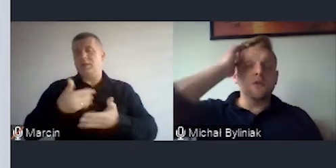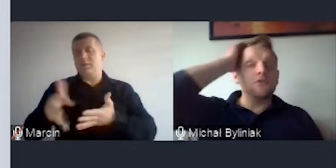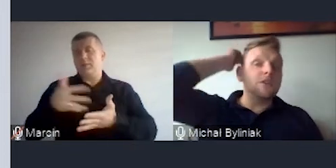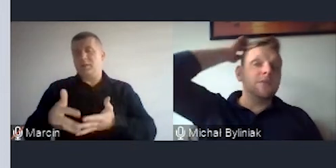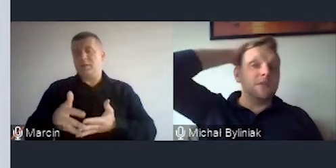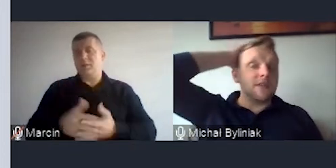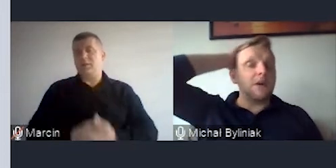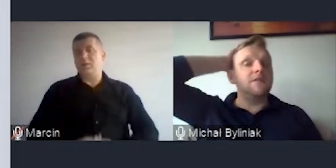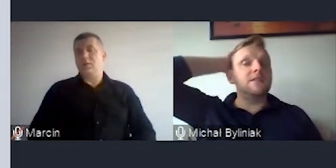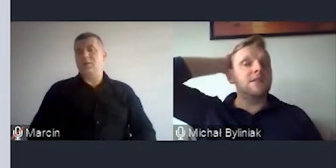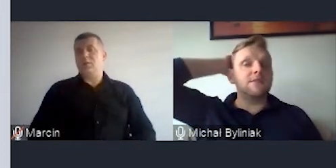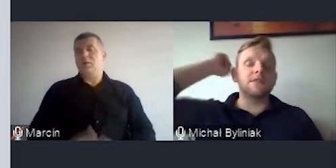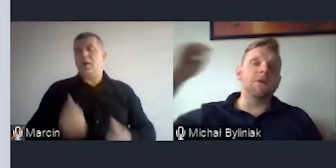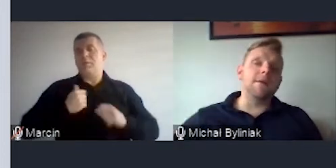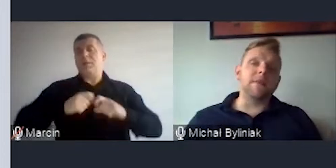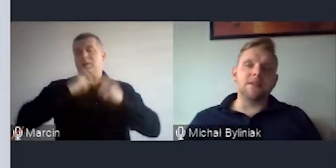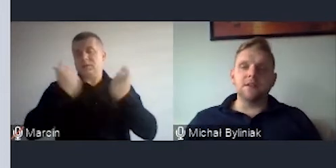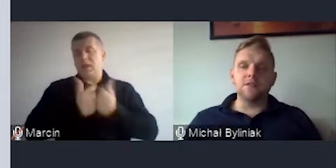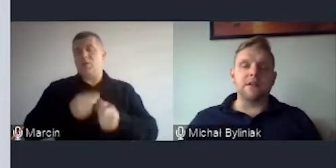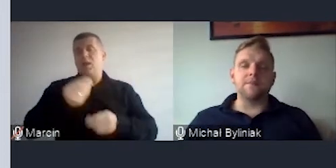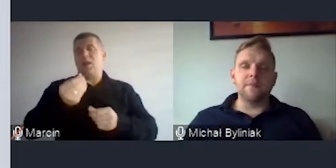Grunt, żeby cała inwestycja została zrealizowana.